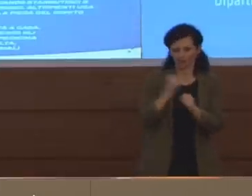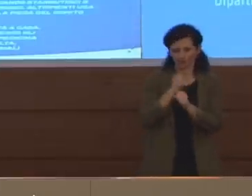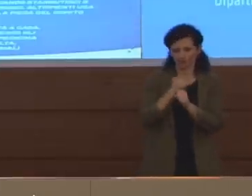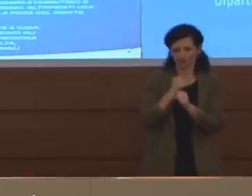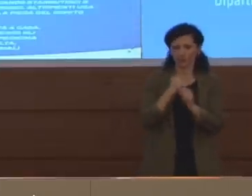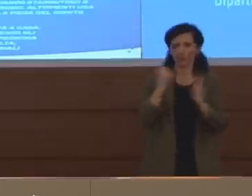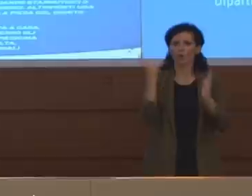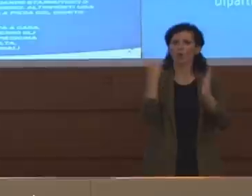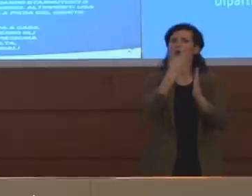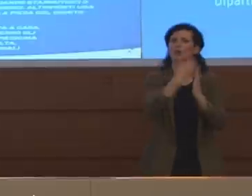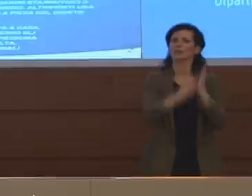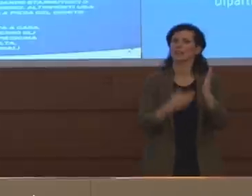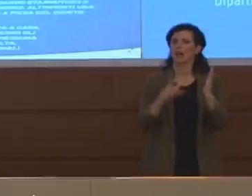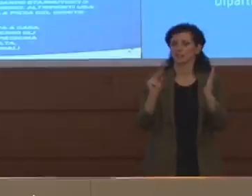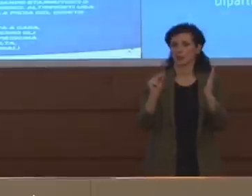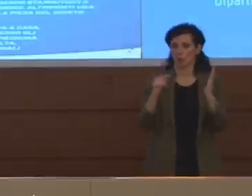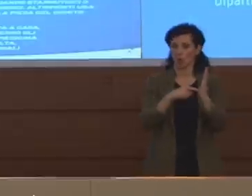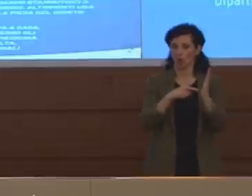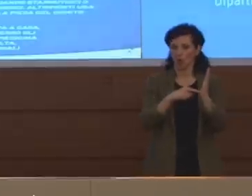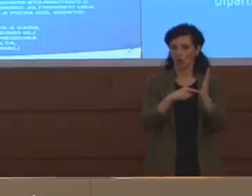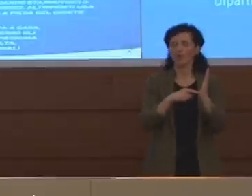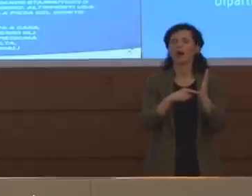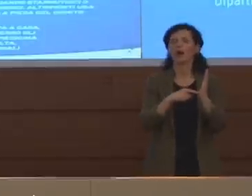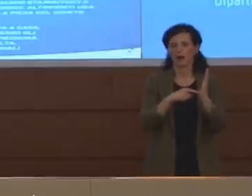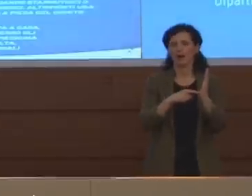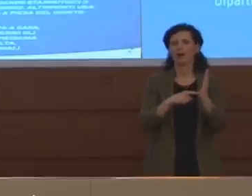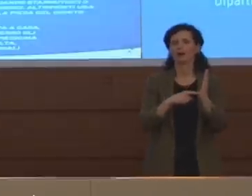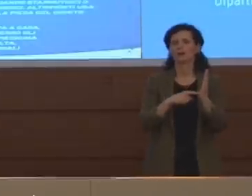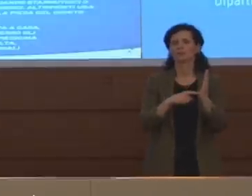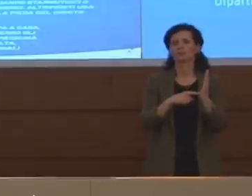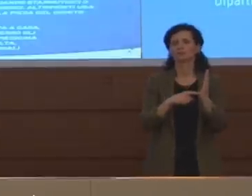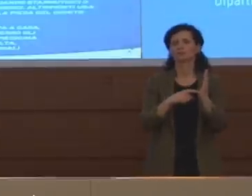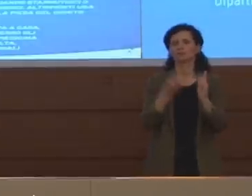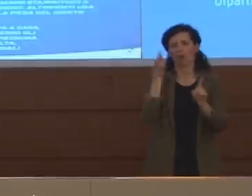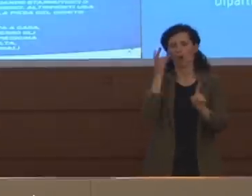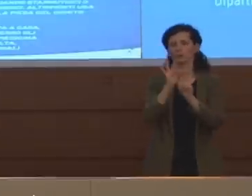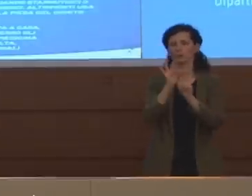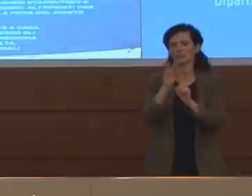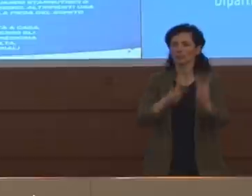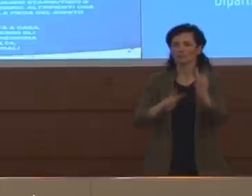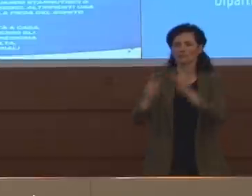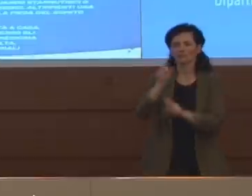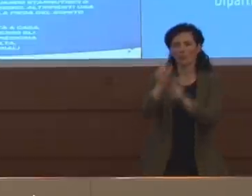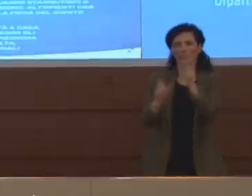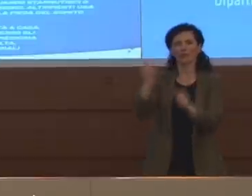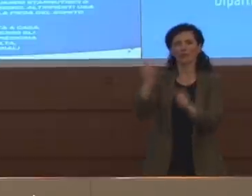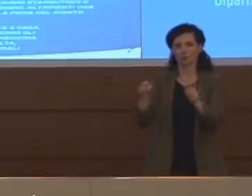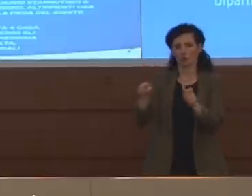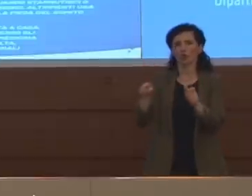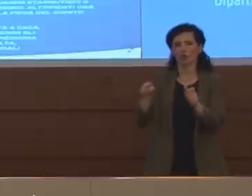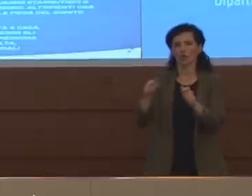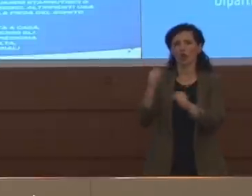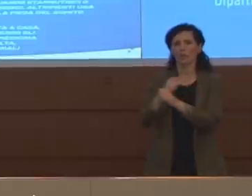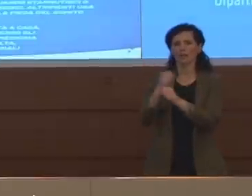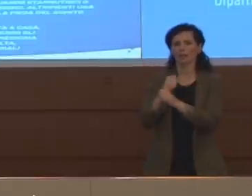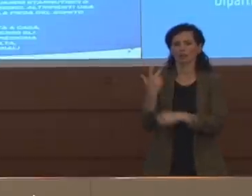per arruolare anche queste figure che mancano all'appello